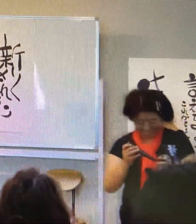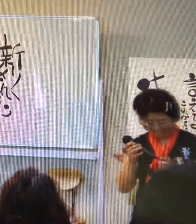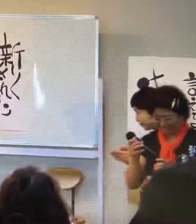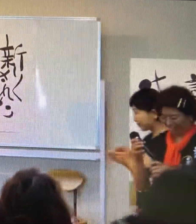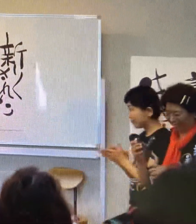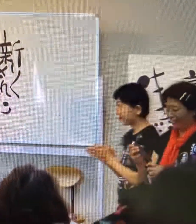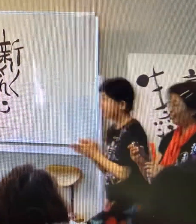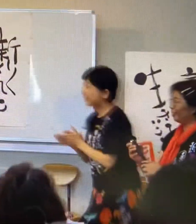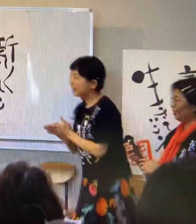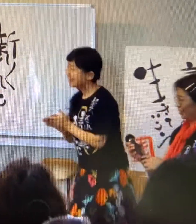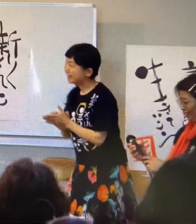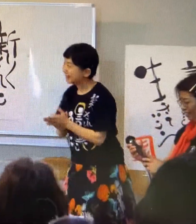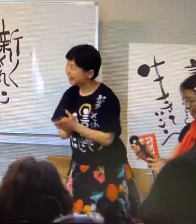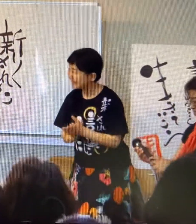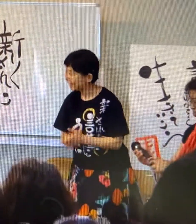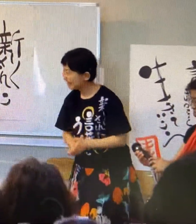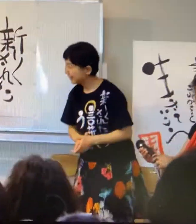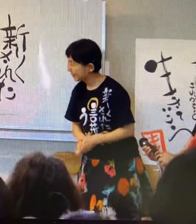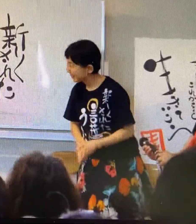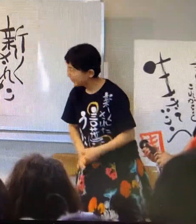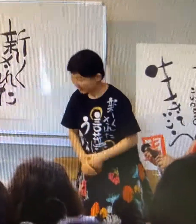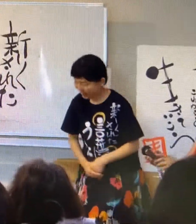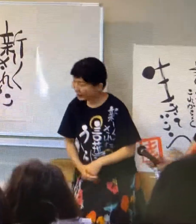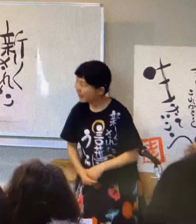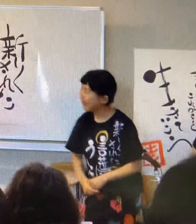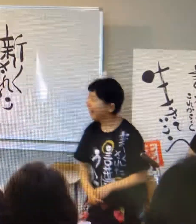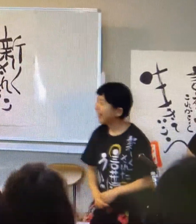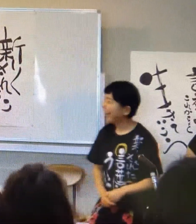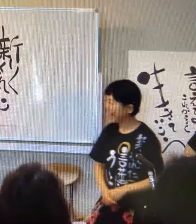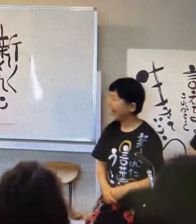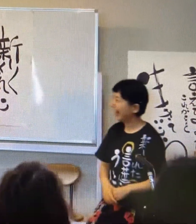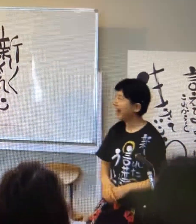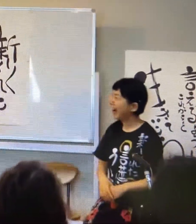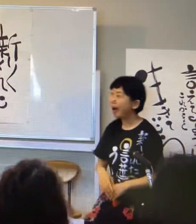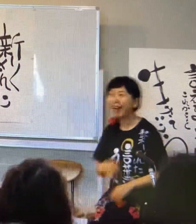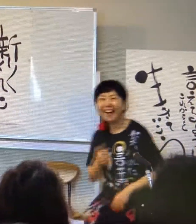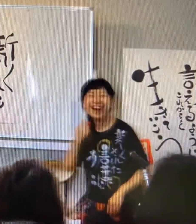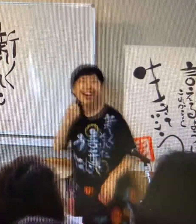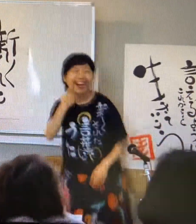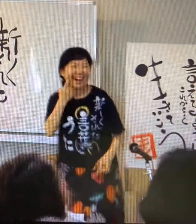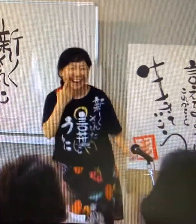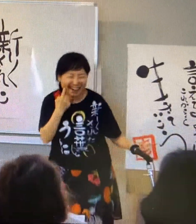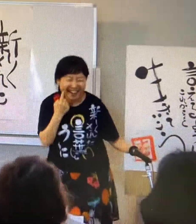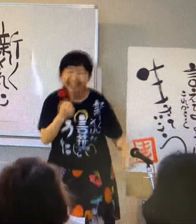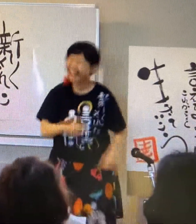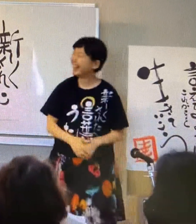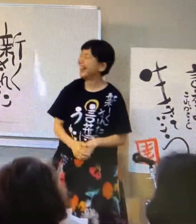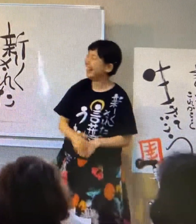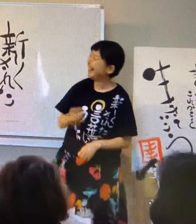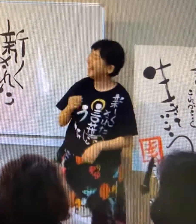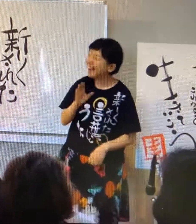先程のあちらでドキドキしていた （蟹江さんは）どこに行っちゃったんでしょうか？ ( ´艸｀)